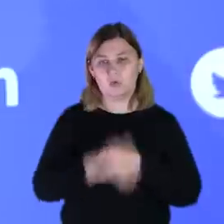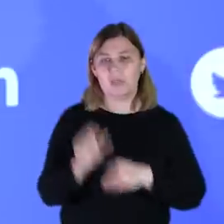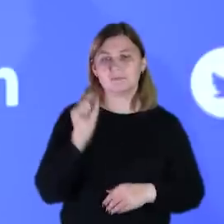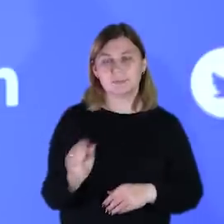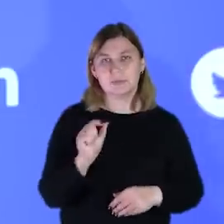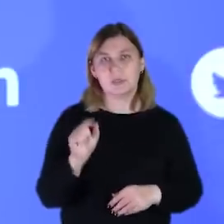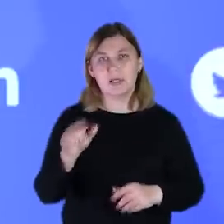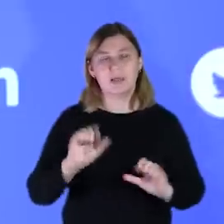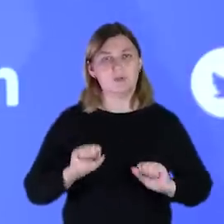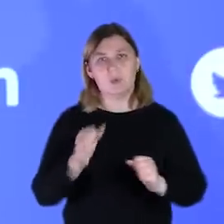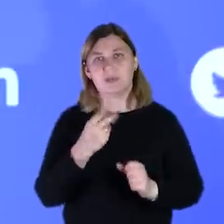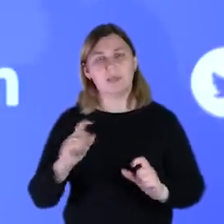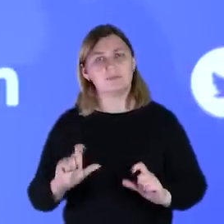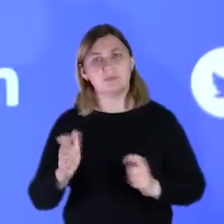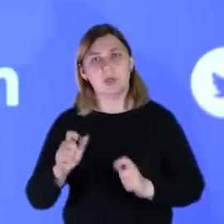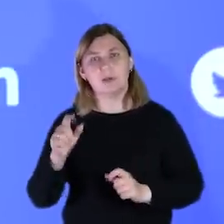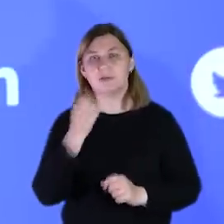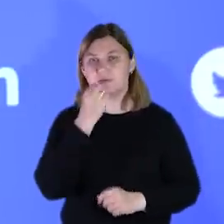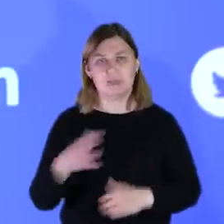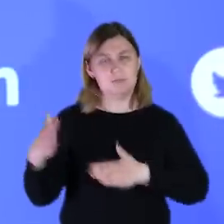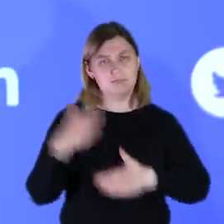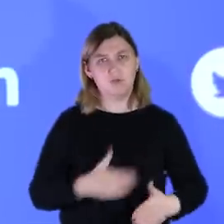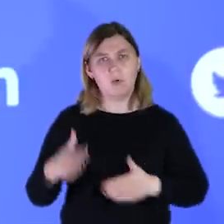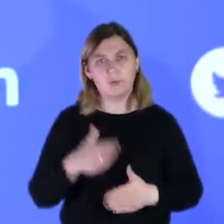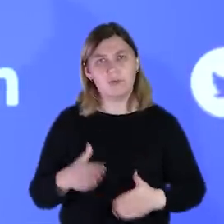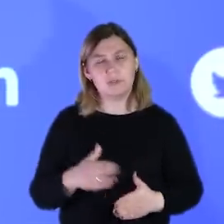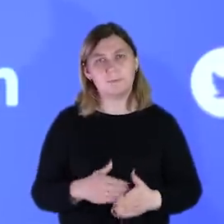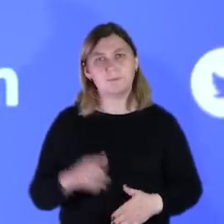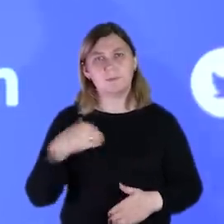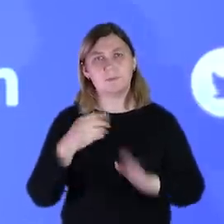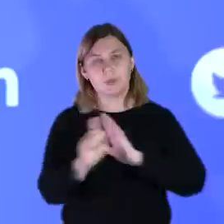te działania były nieprzypadkowe. Świetnie przygotowane. Były powołane przed